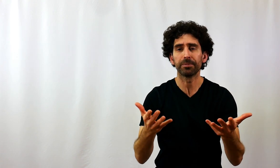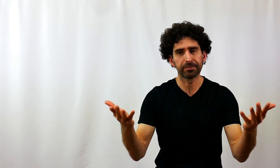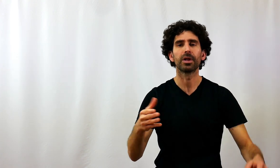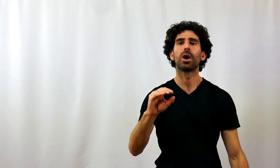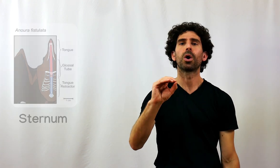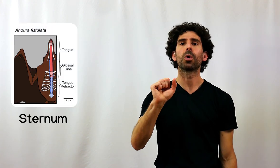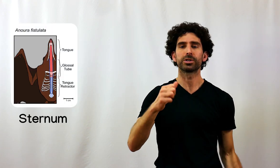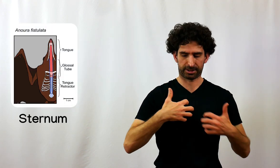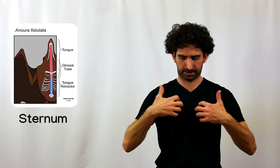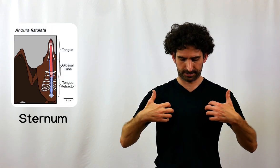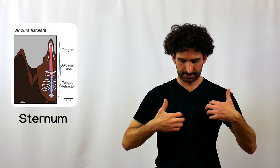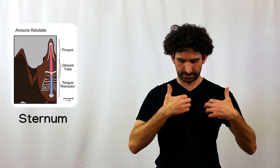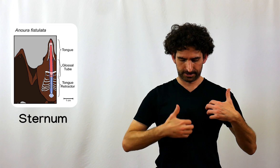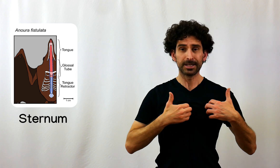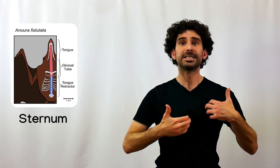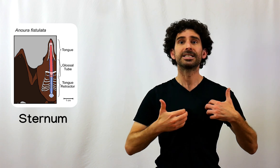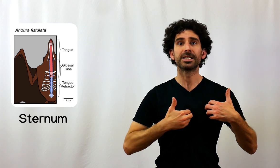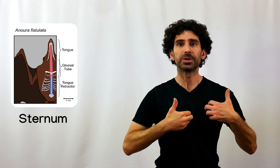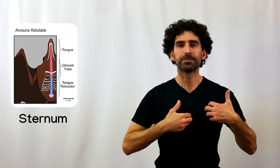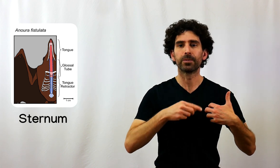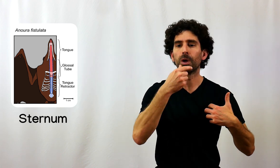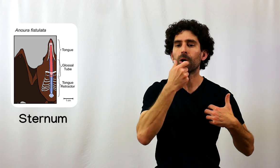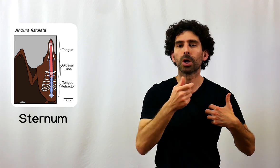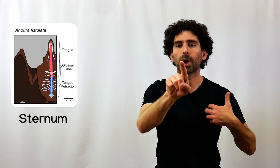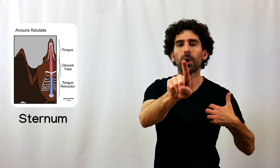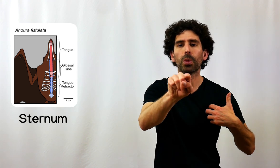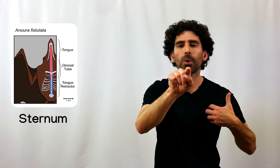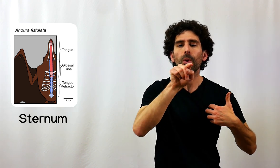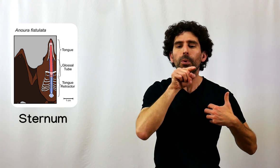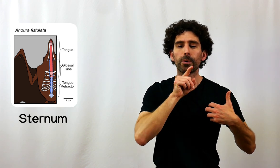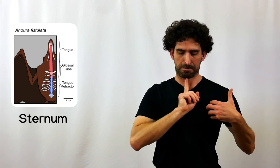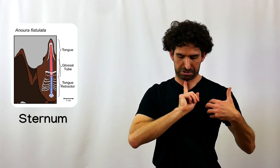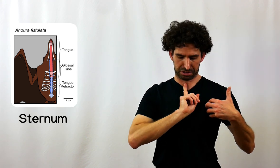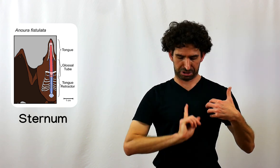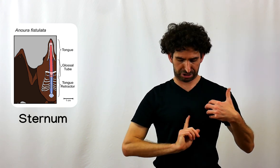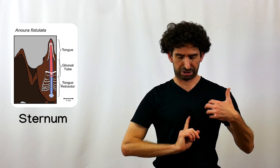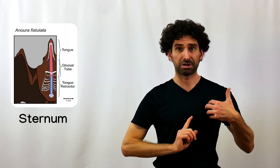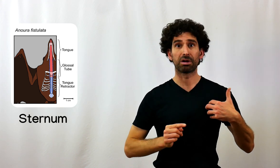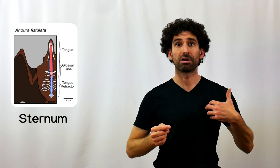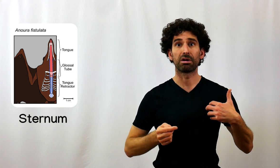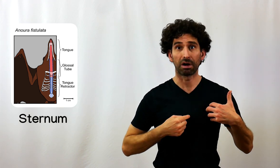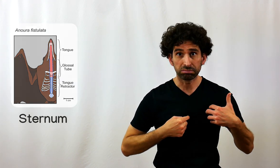En la plaçant derrière le sternum !